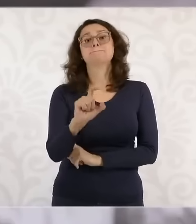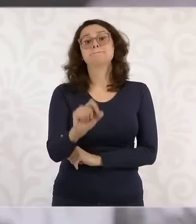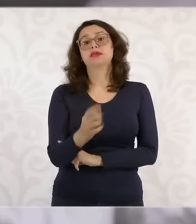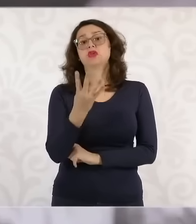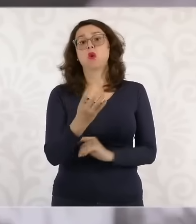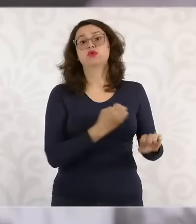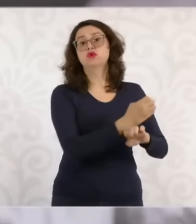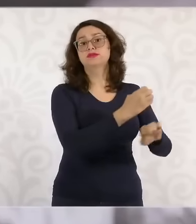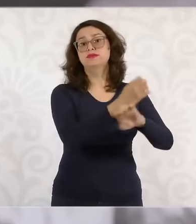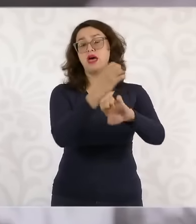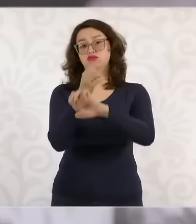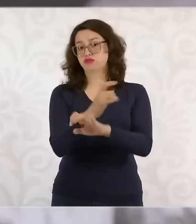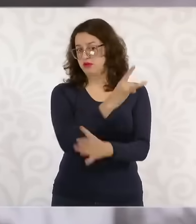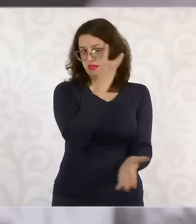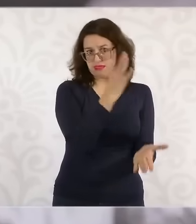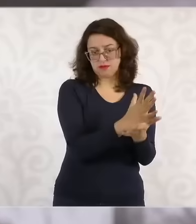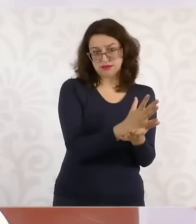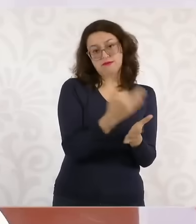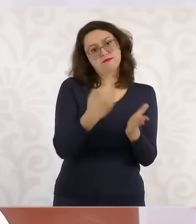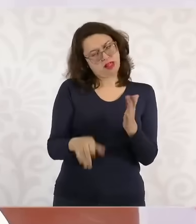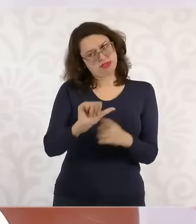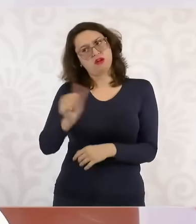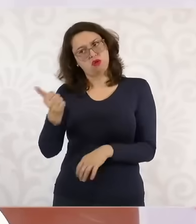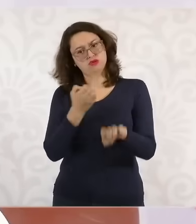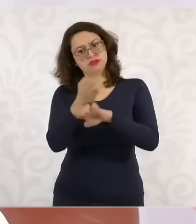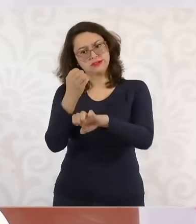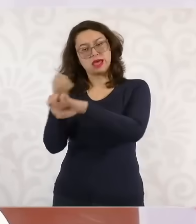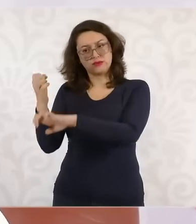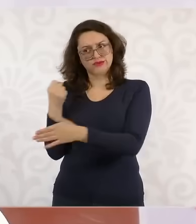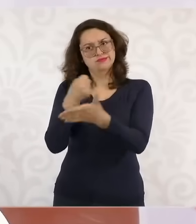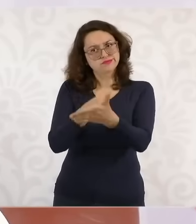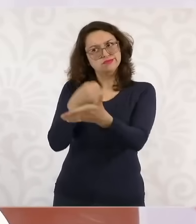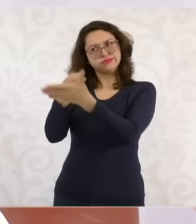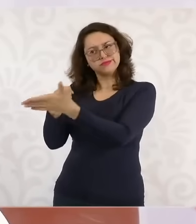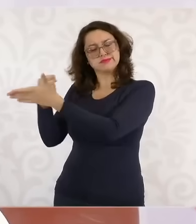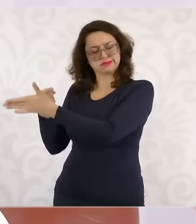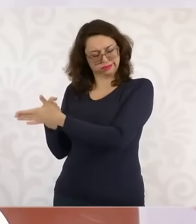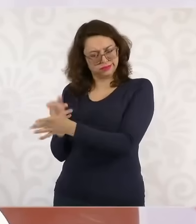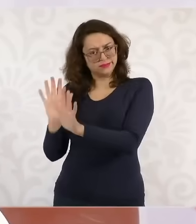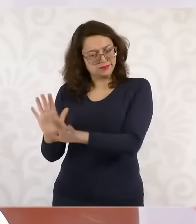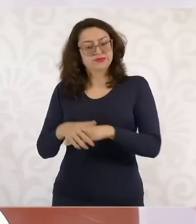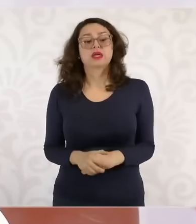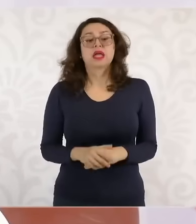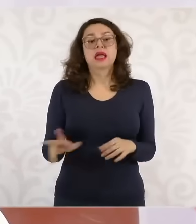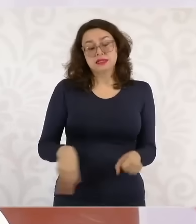nacional. La segunda parte de la reforma, que es un tema muy importante, es el derecho a la